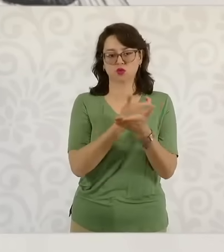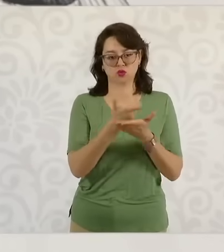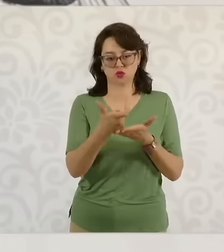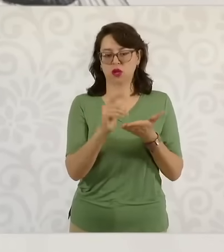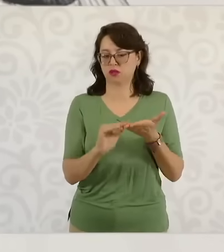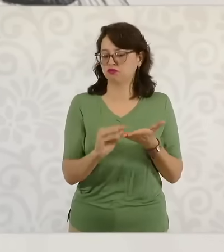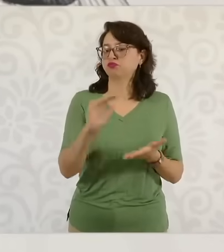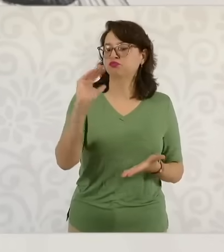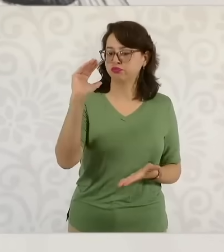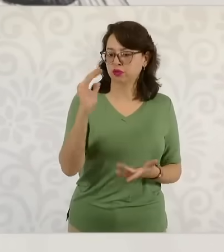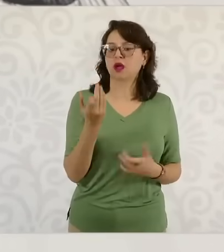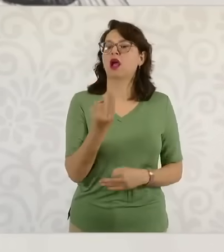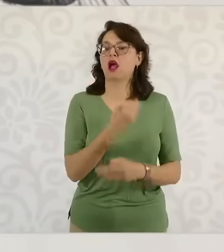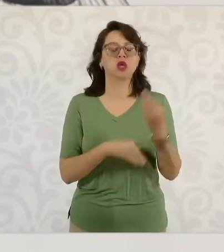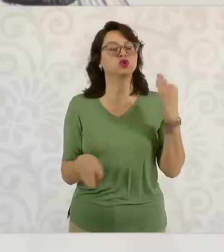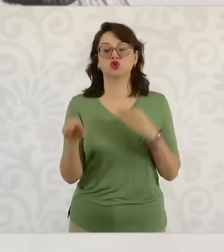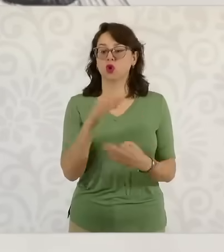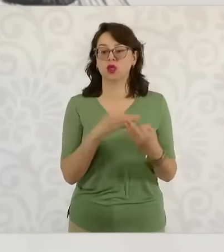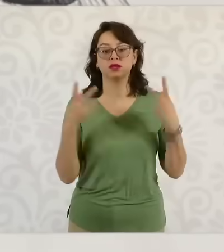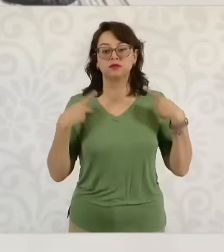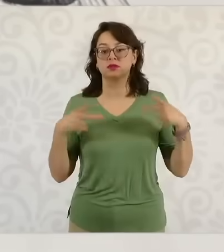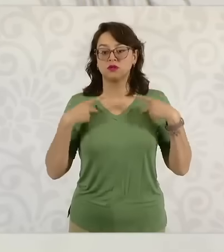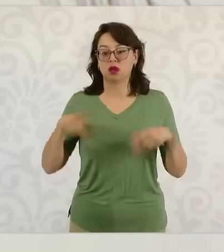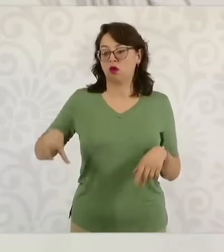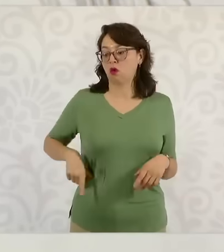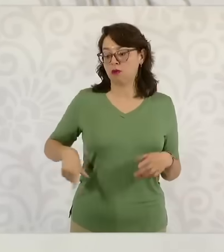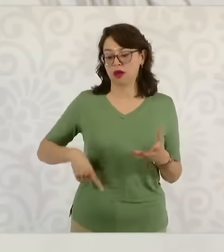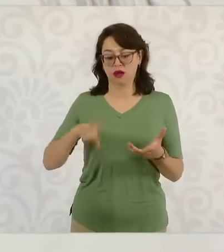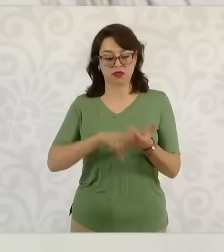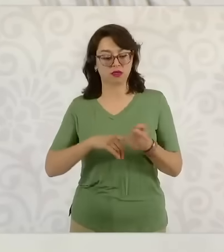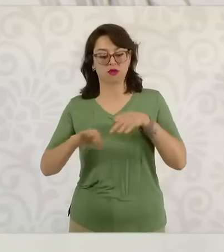en general todos los trabajadores del Estado en la medida que den los recursos públicos pues nosotros